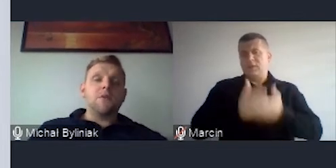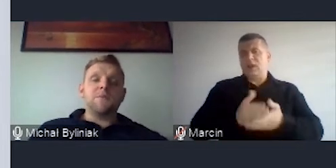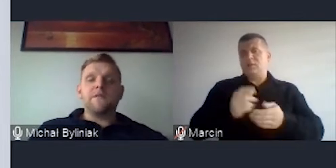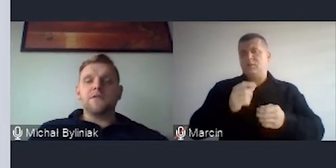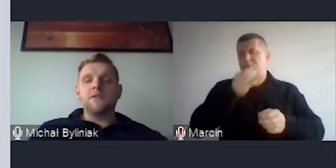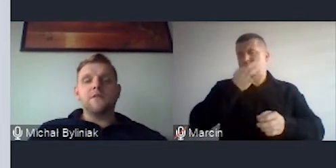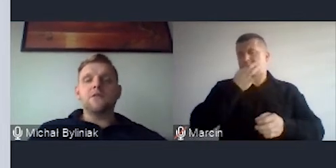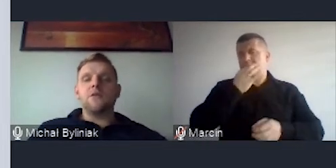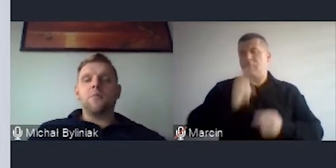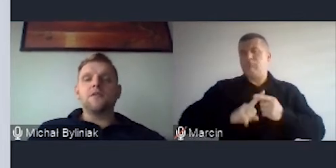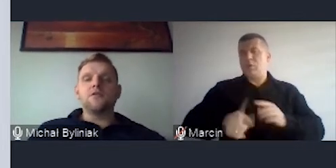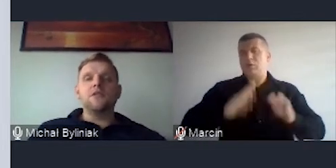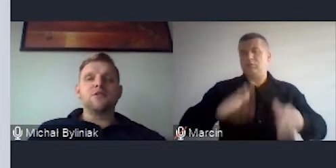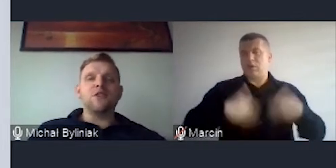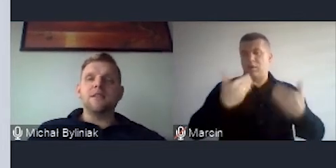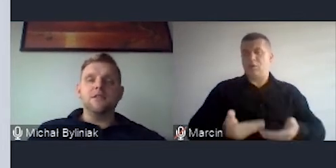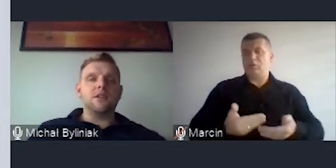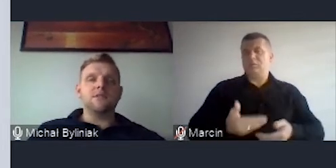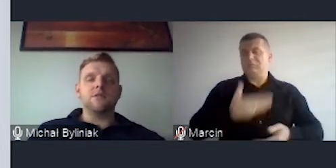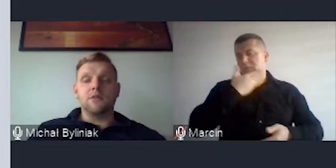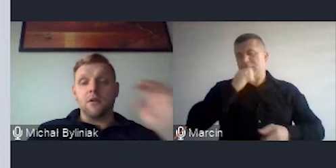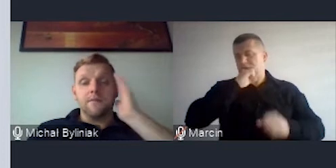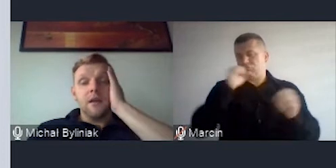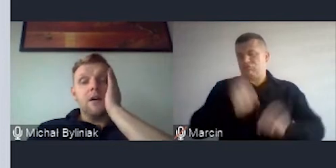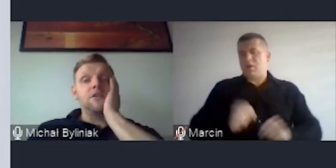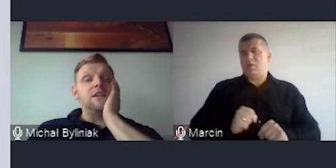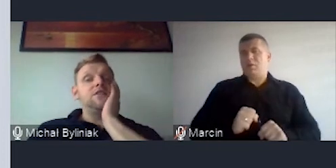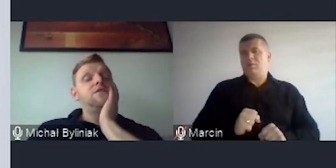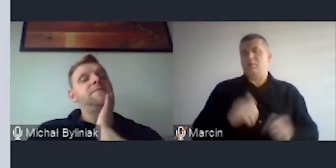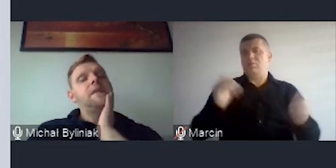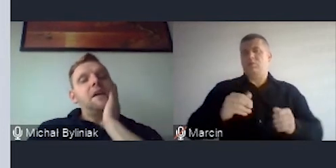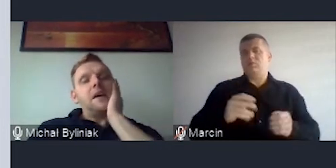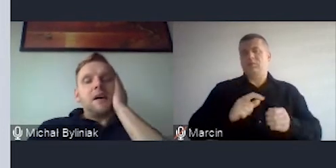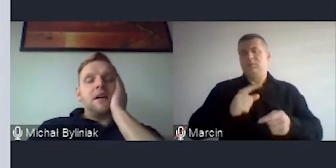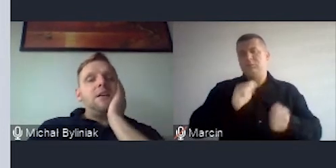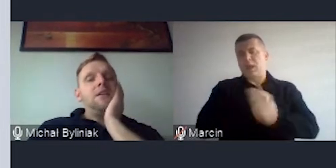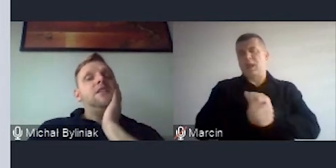Po sprawozdaniu do wniosku o płatność, nie ma żadnej szansy, żeby to odkręcić.